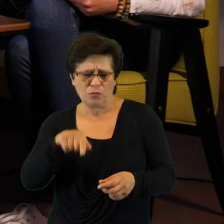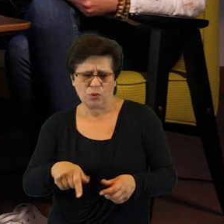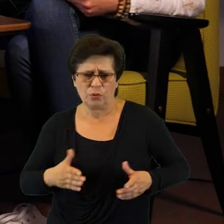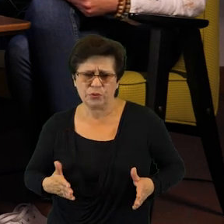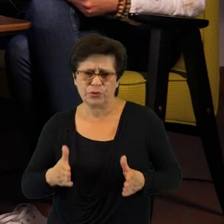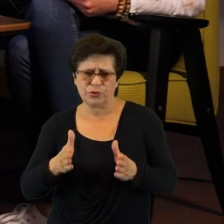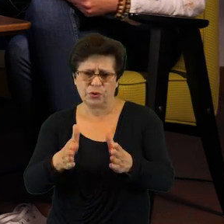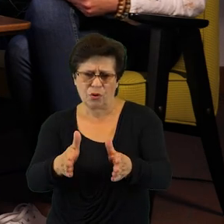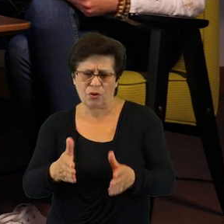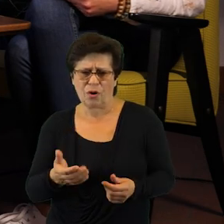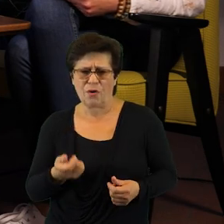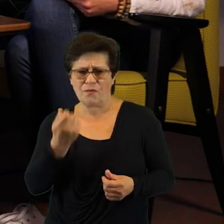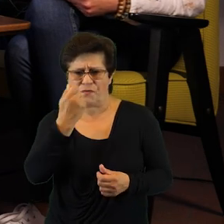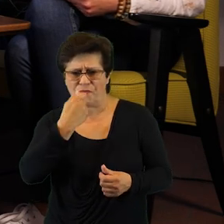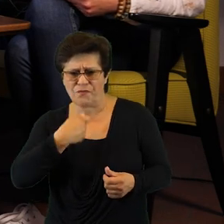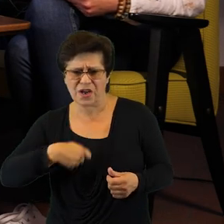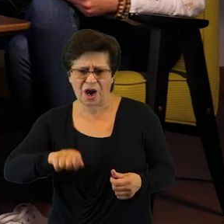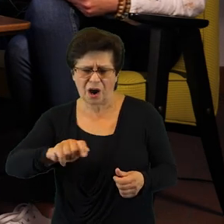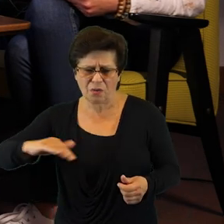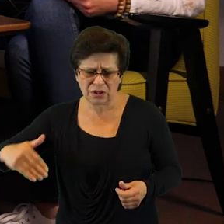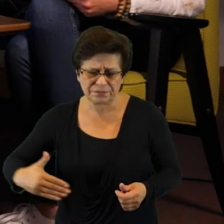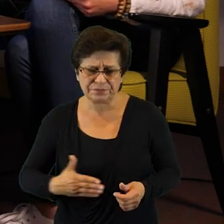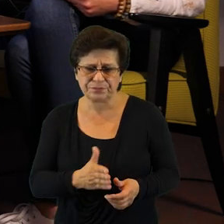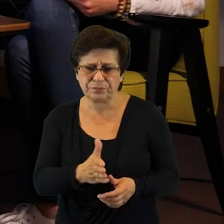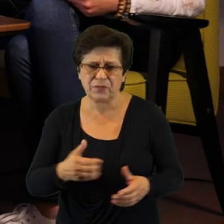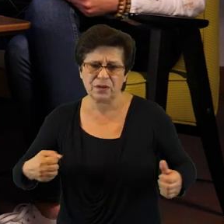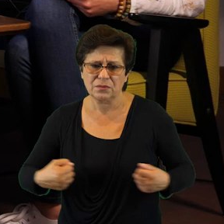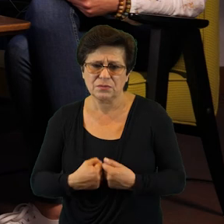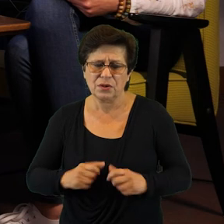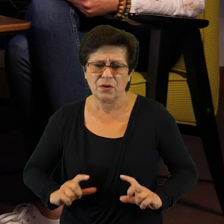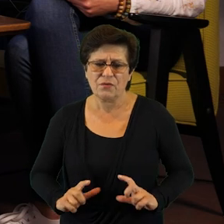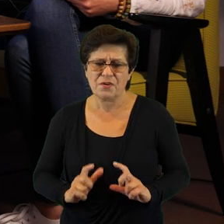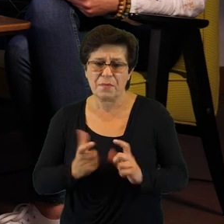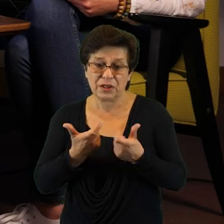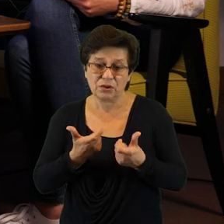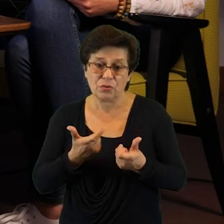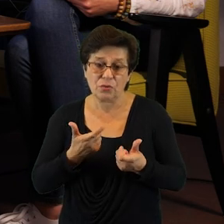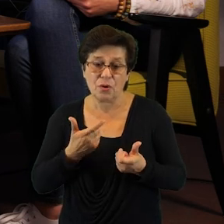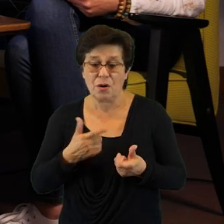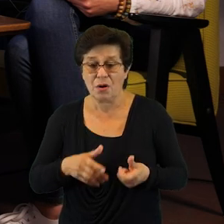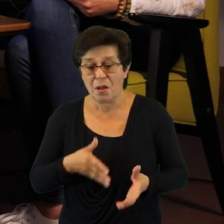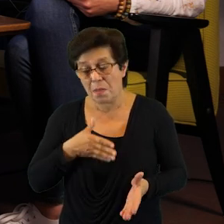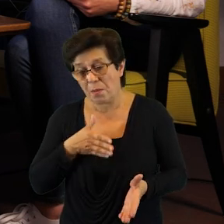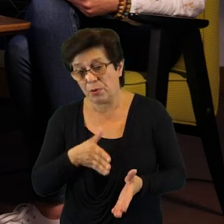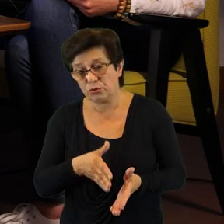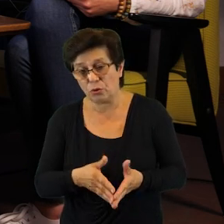Wyjechała z podporządkowanej i doszło do wypadku. Na początku wydawało się, że to właśnie pani profesor